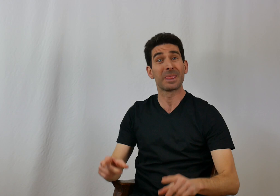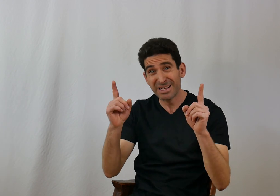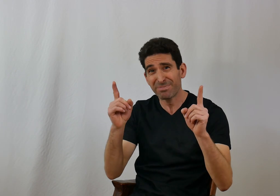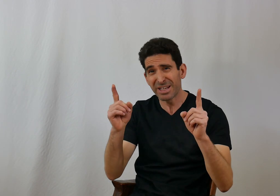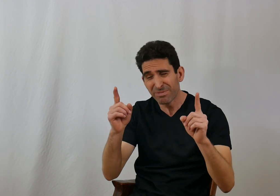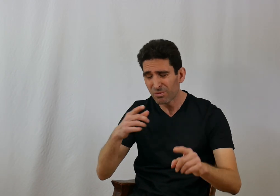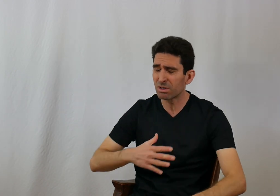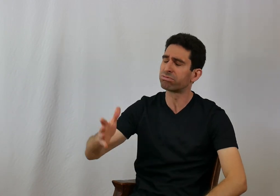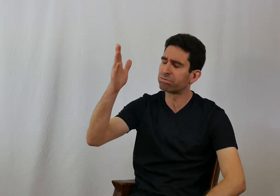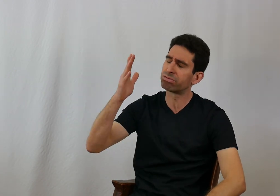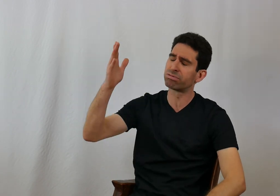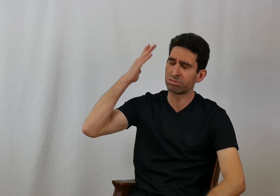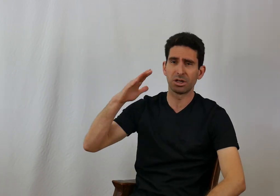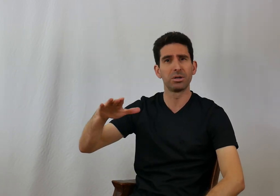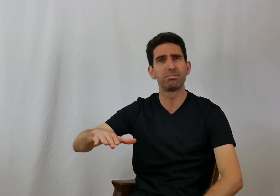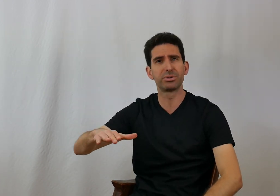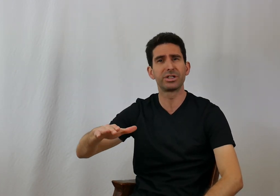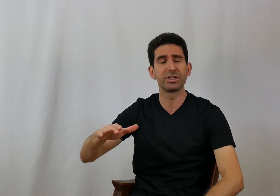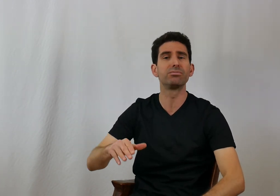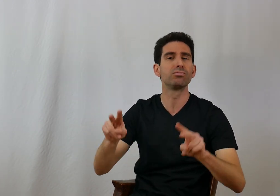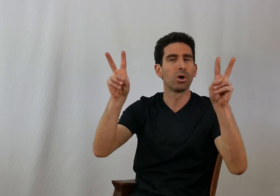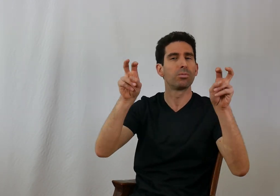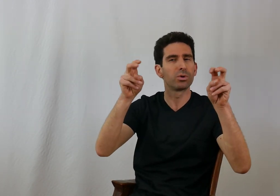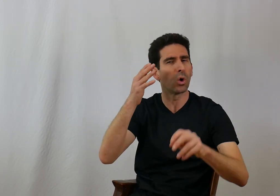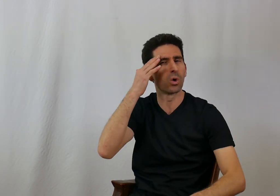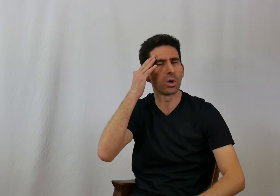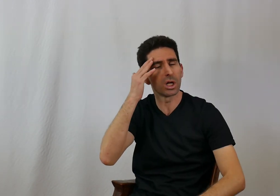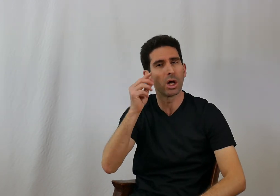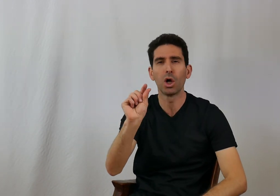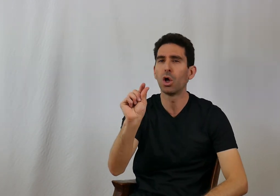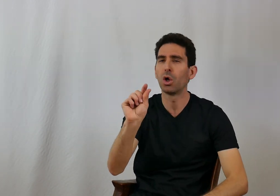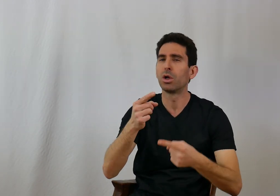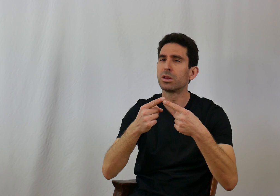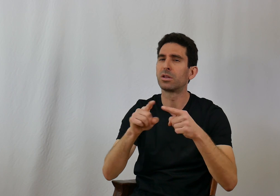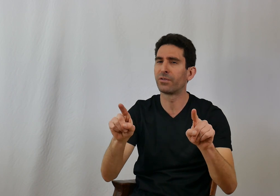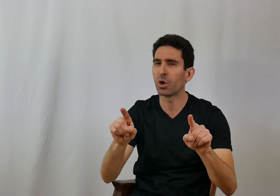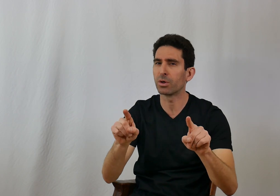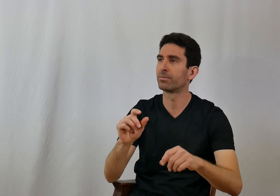Mais avant, quand j'étais petit, je connaissais l'expression sous une forme un peu différente.